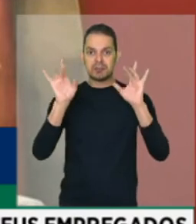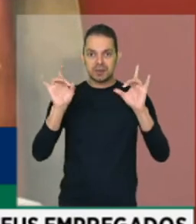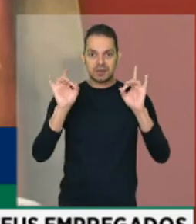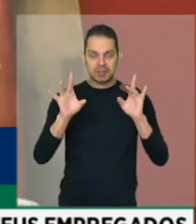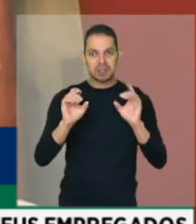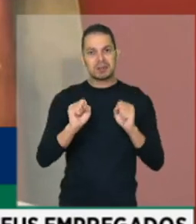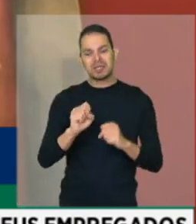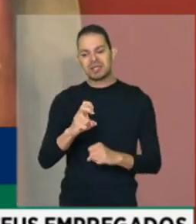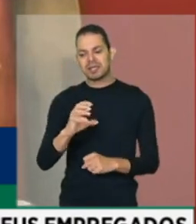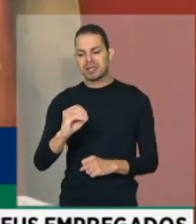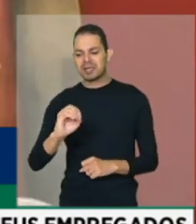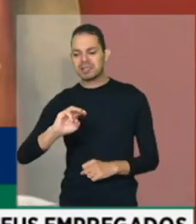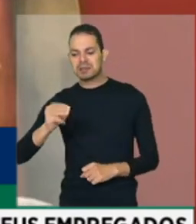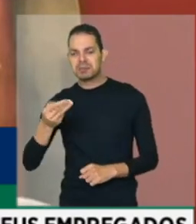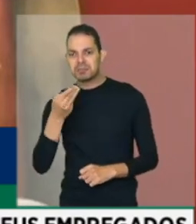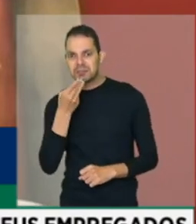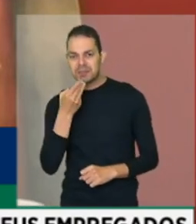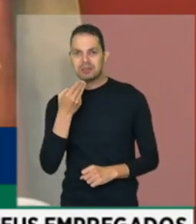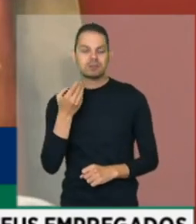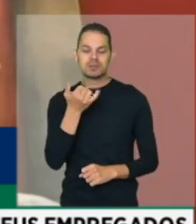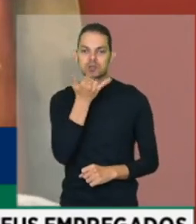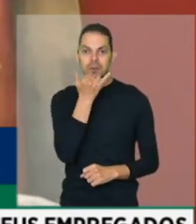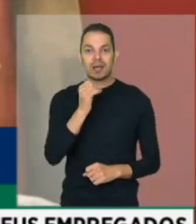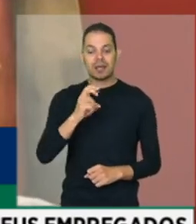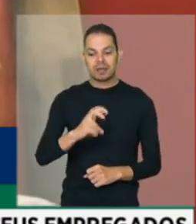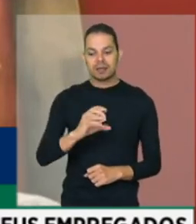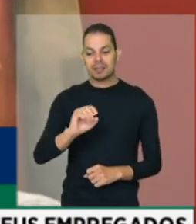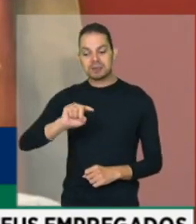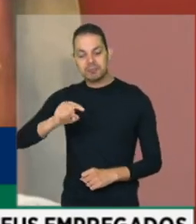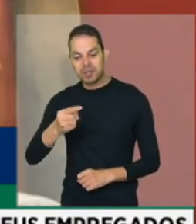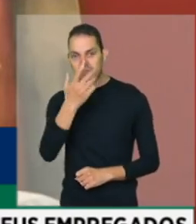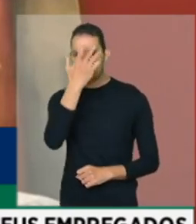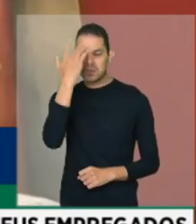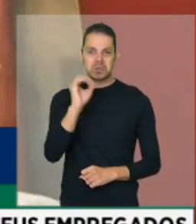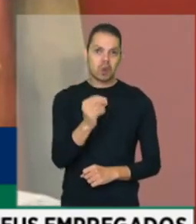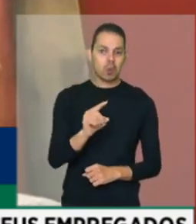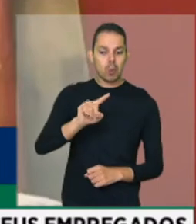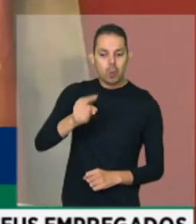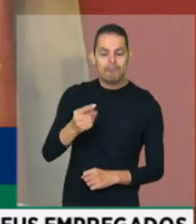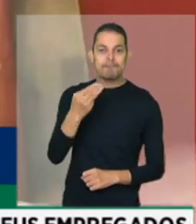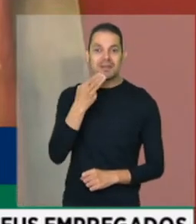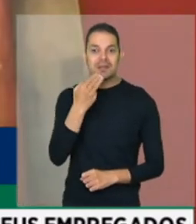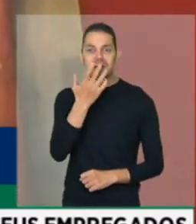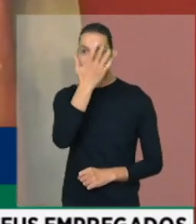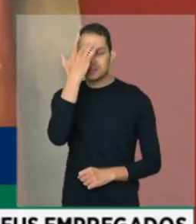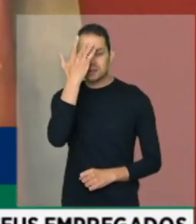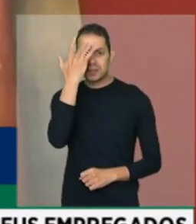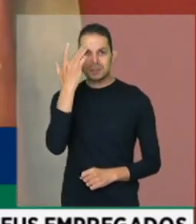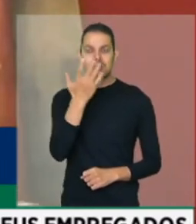UM MILHÃO DE PESSOAS. QUEM É QUE ME GARANTE, DEPUTADA NATÁLIA QUE UM BANCO EXTREMAMENTE PODEROSO, NÃO